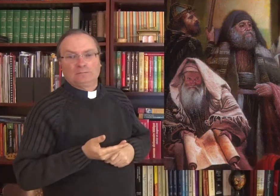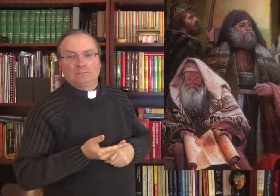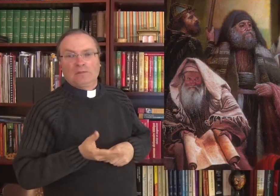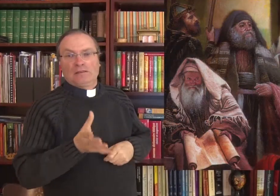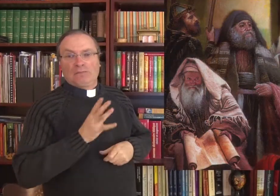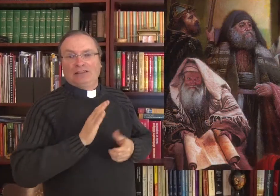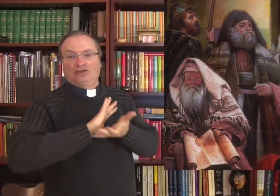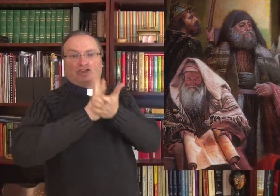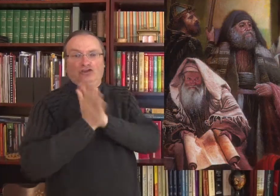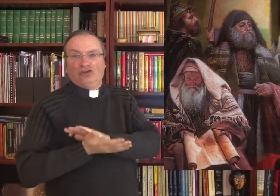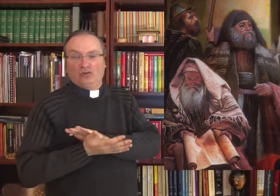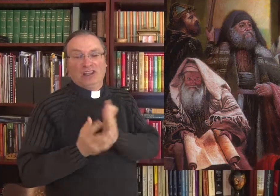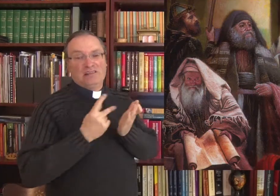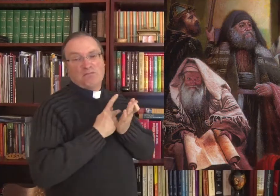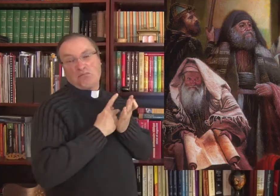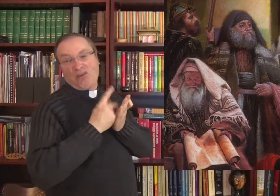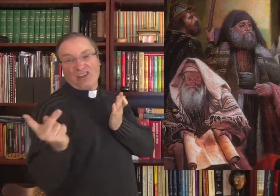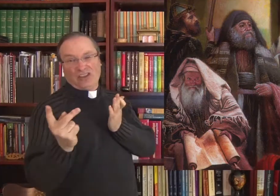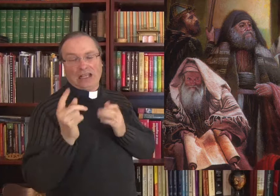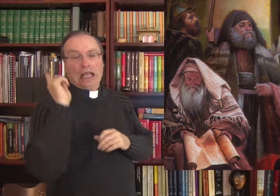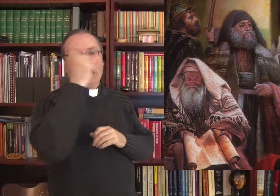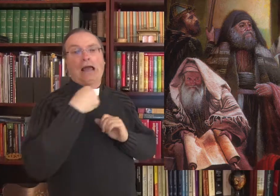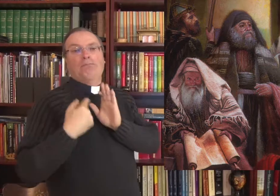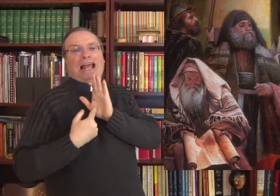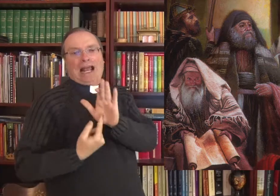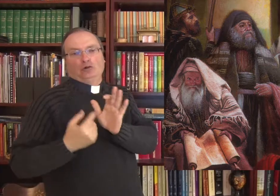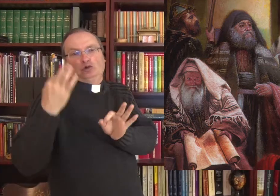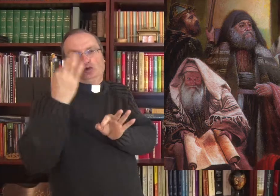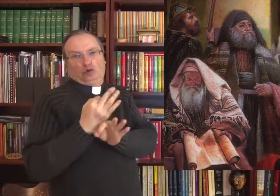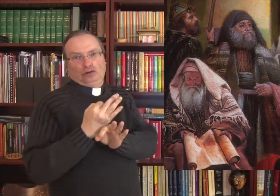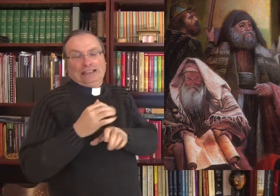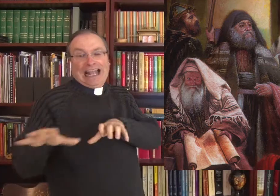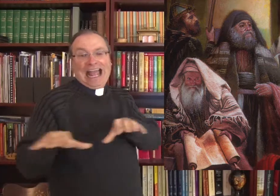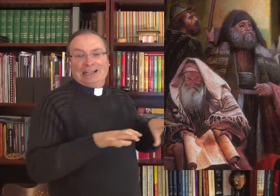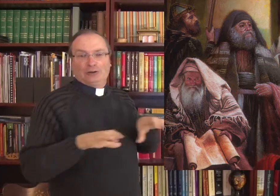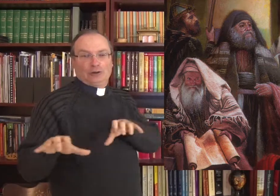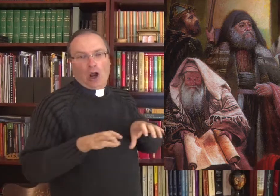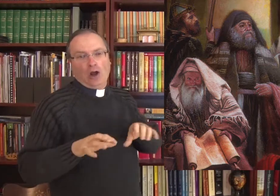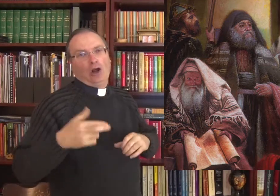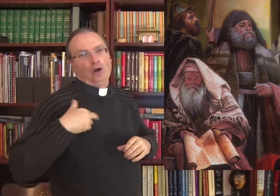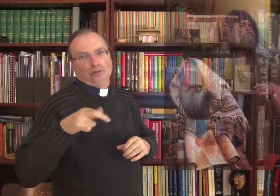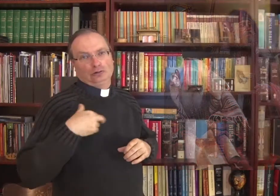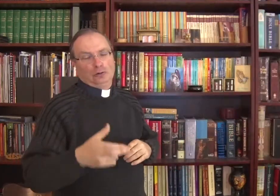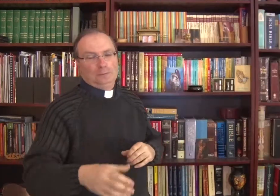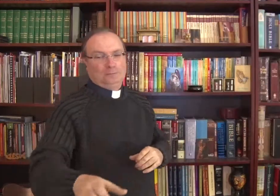Mais ils sont devenus les professionnels de l’apparence juste, des acteurs religieux.